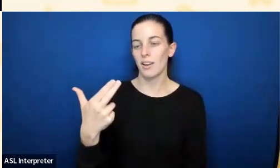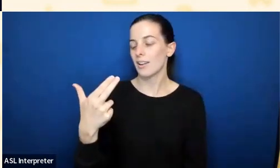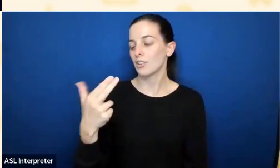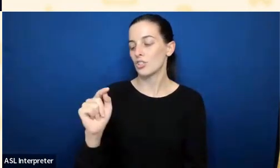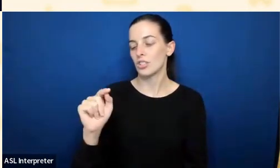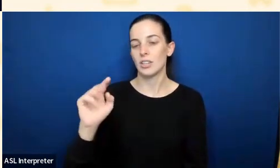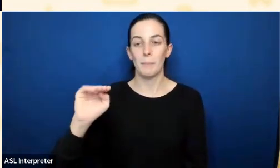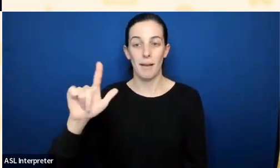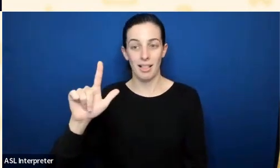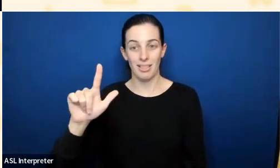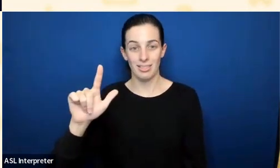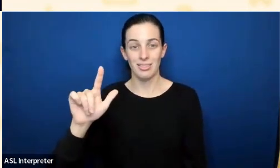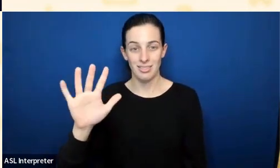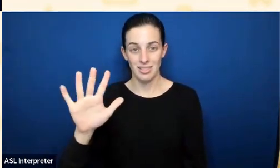Volvemos a nuestra presentación de diapositivas.